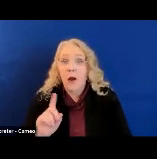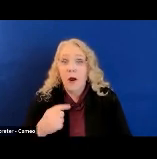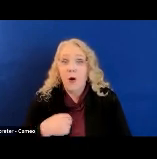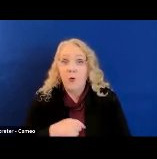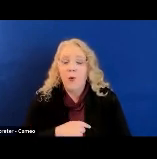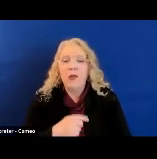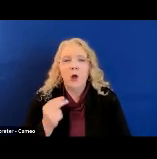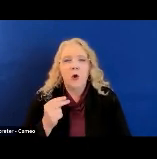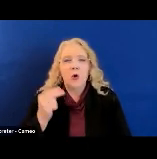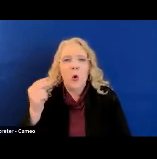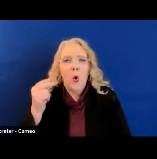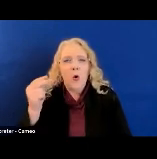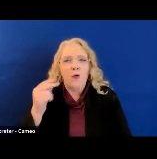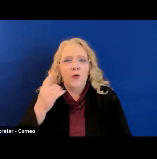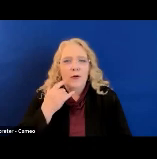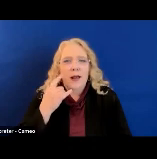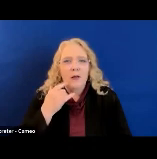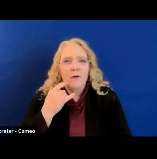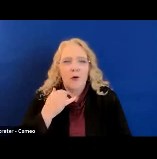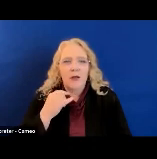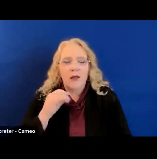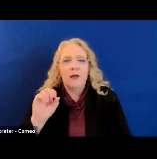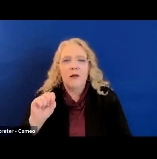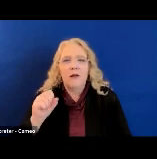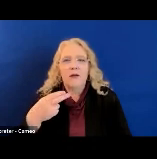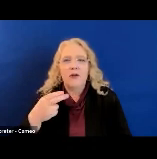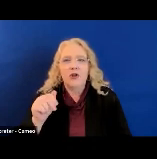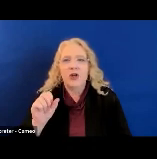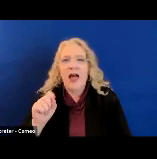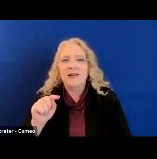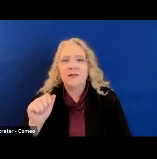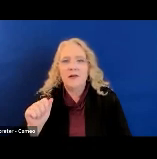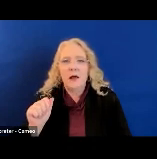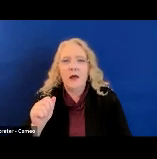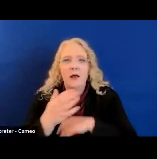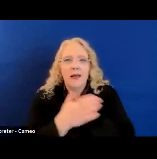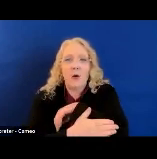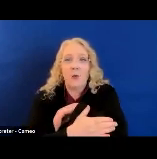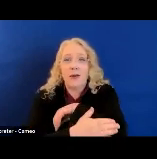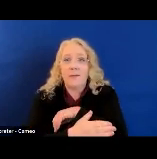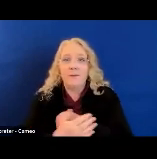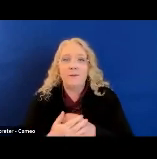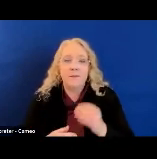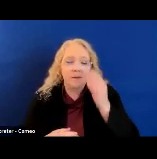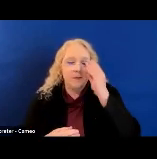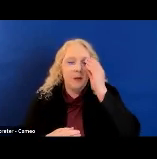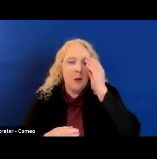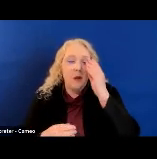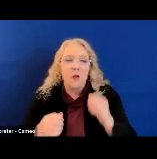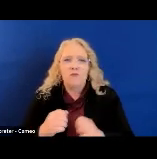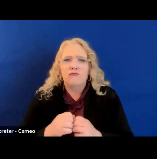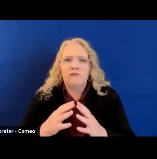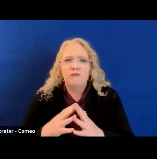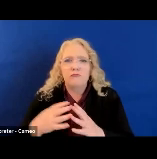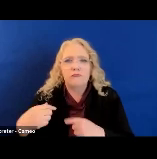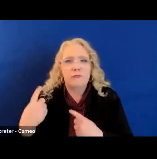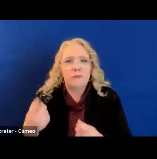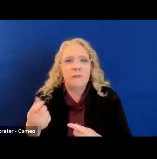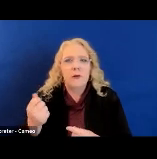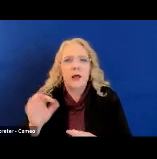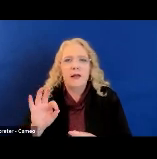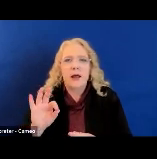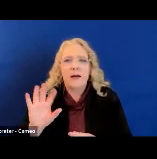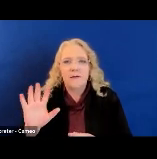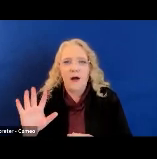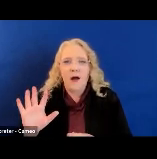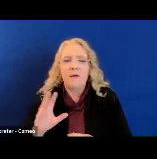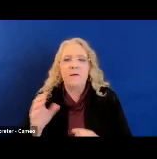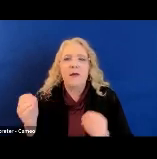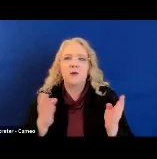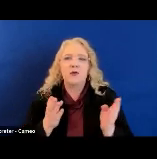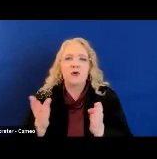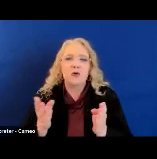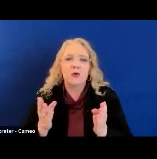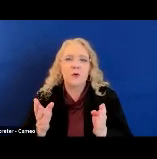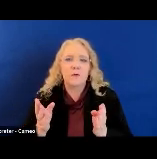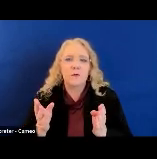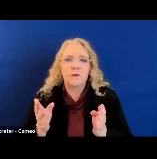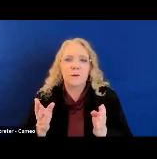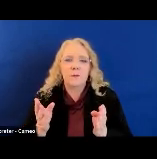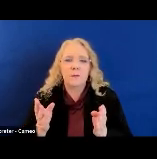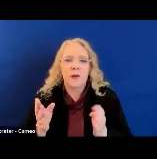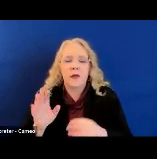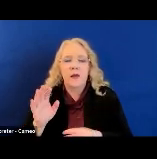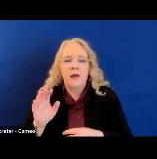california estamos en el condado de Shasta hemos estado presentes desde 1995 y servimos, para nuestro FEC tenemos